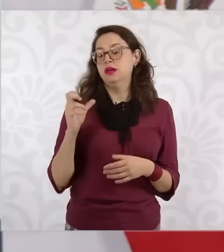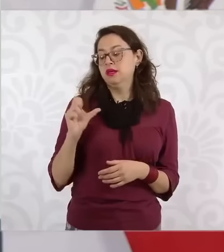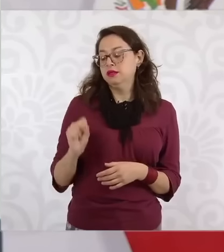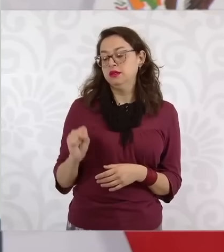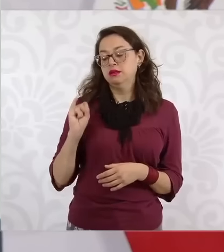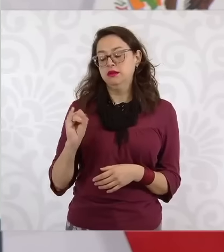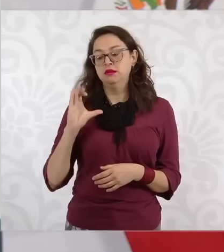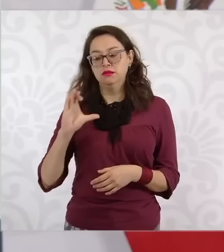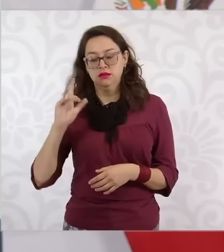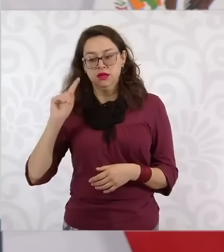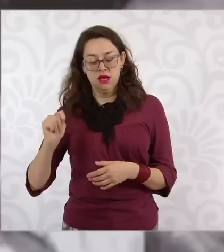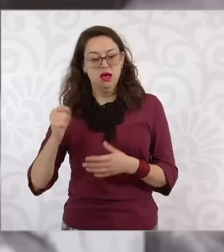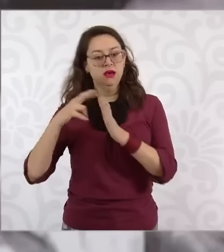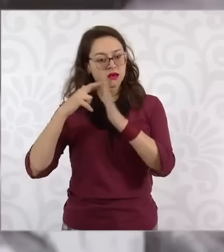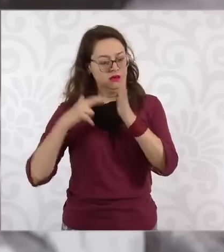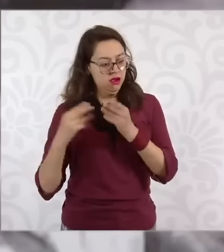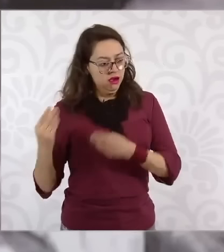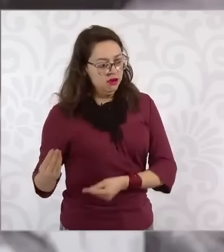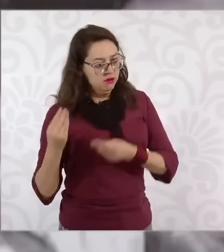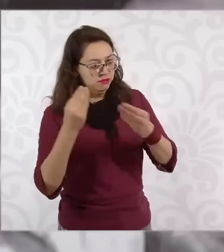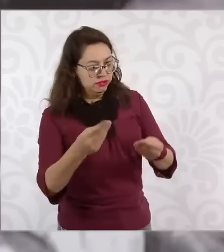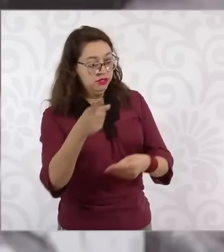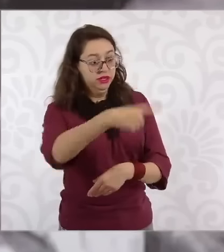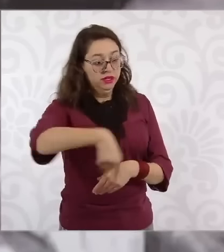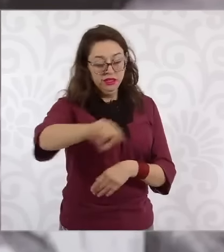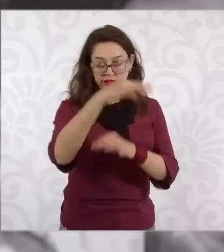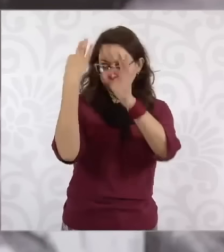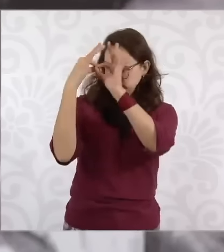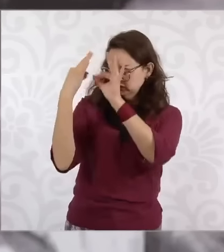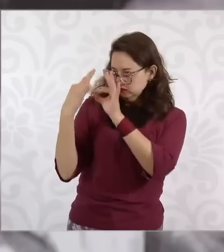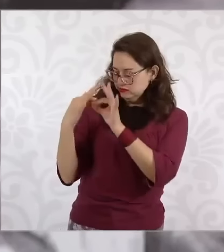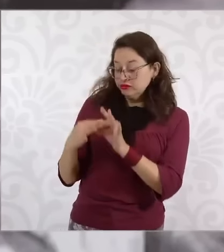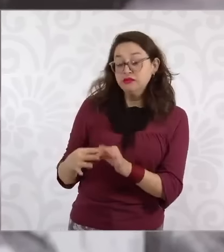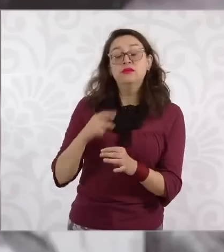Comunicaciones y Transportes. y vamos a asegurar que el sector privado, los que estén invirtiendo